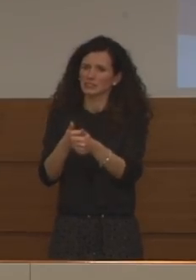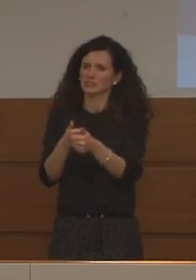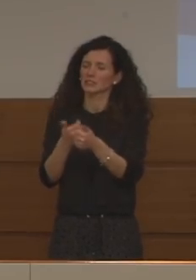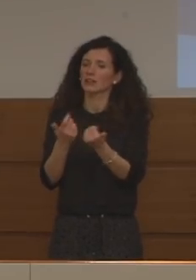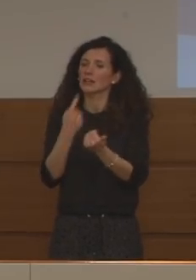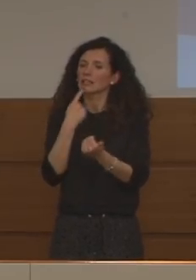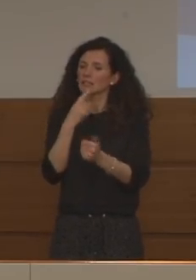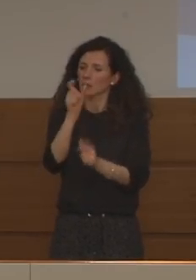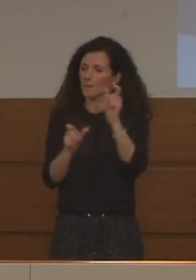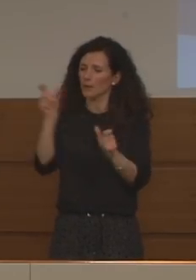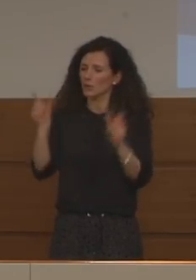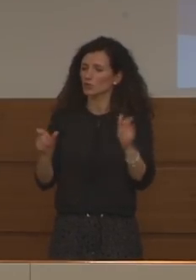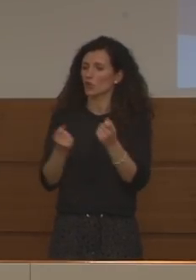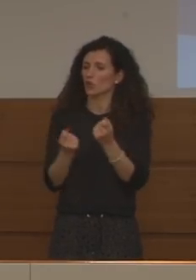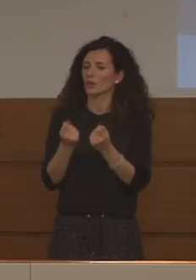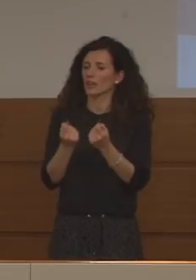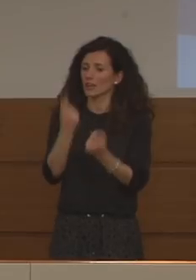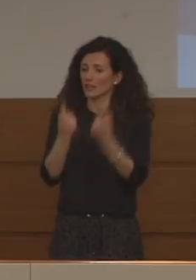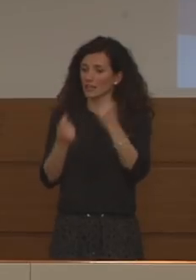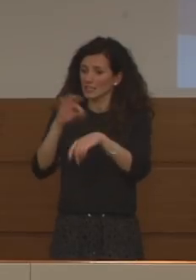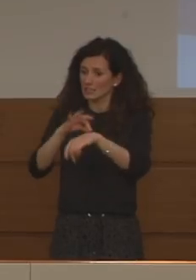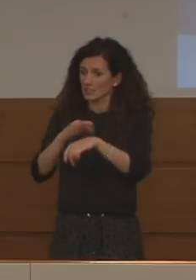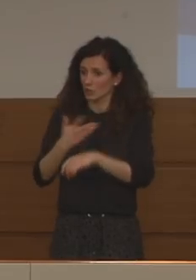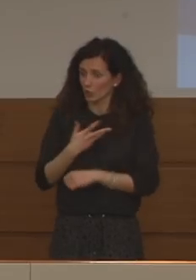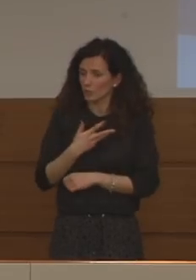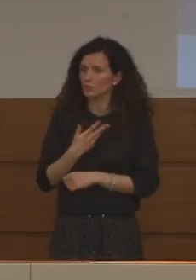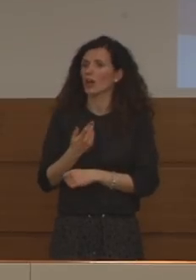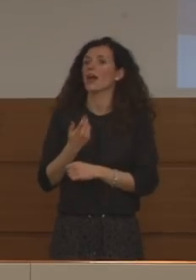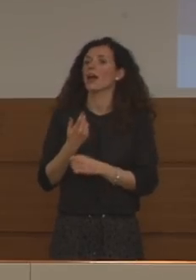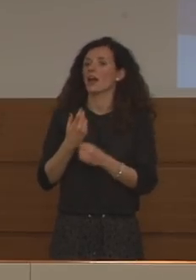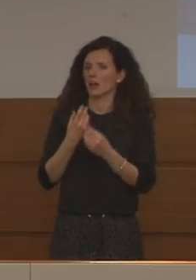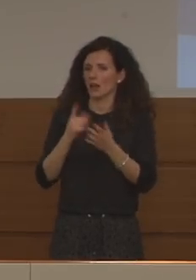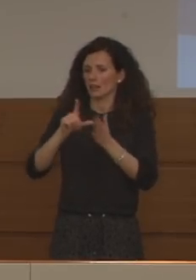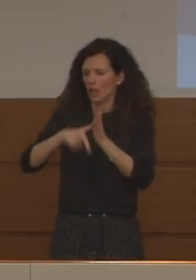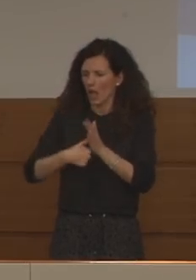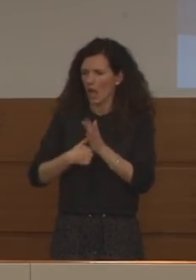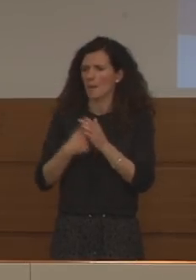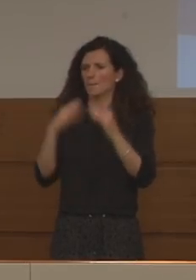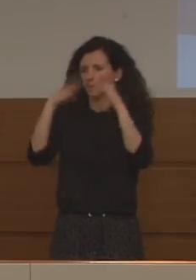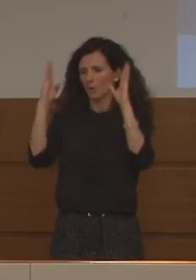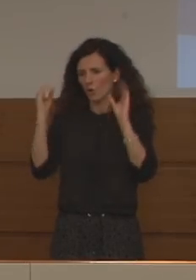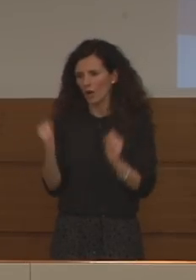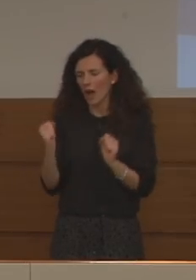stanno molto tempo a casa in isolamento, non hanno un confronto continuo con un